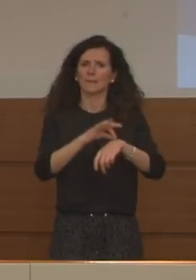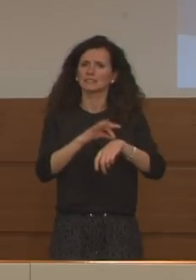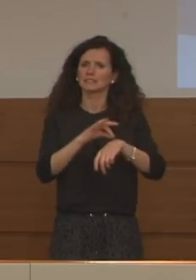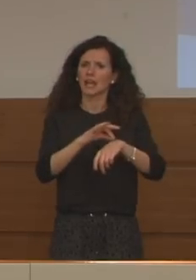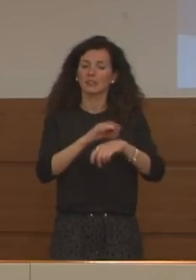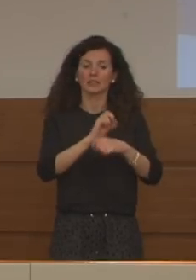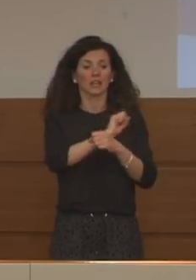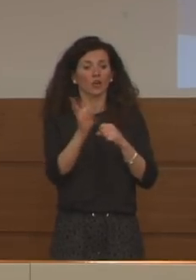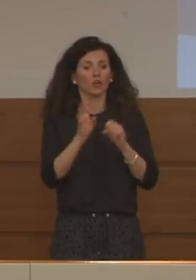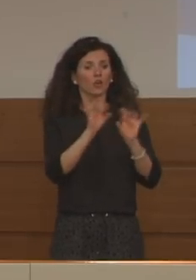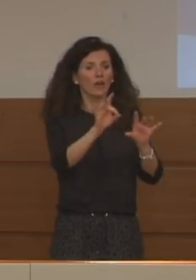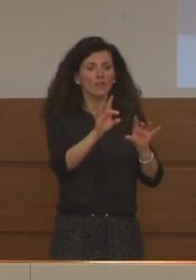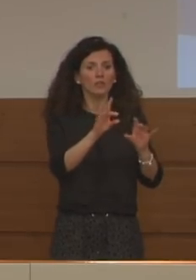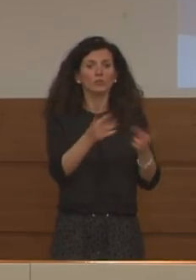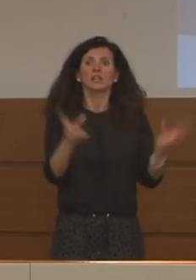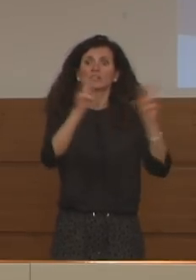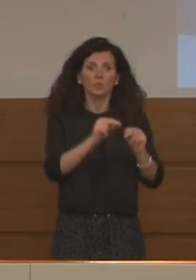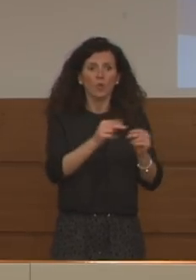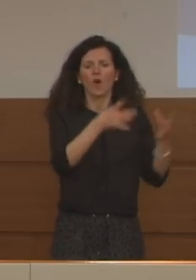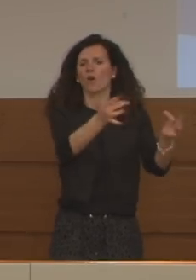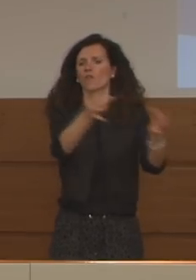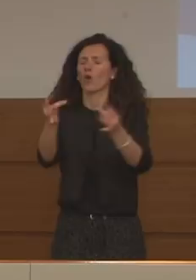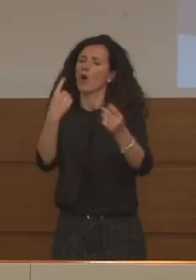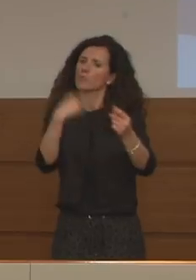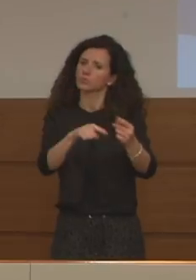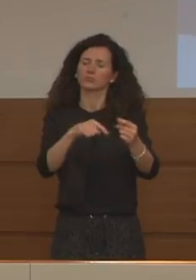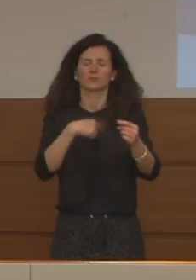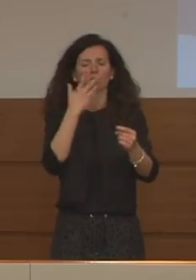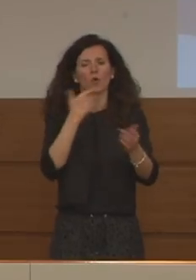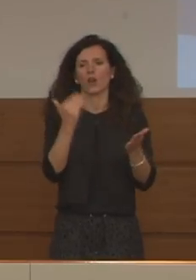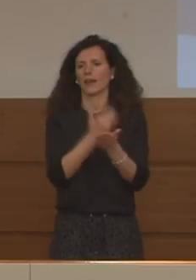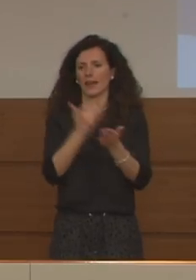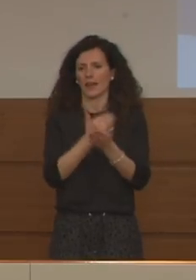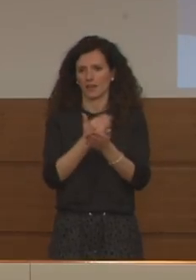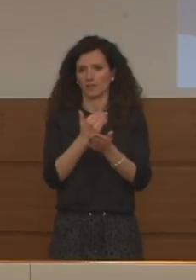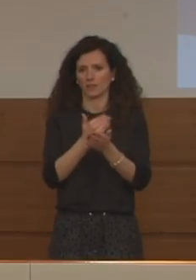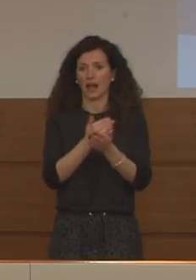trasmettano o i sospetti non trasmettano. Questo è